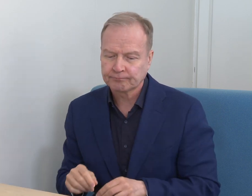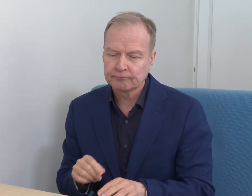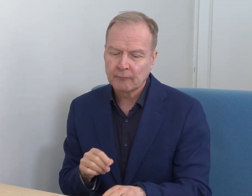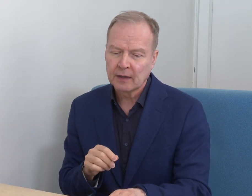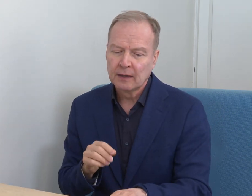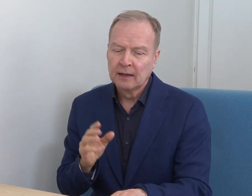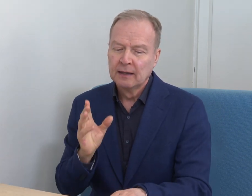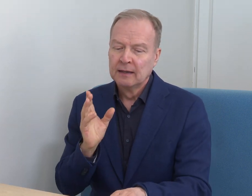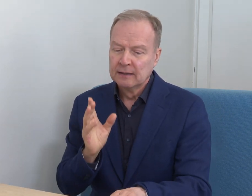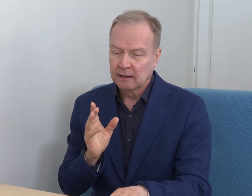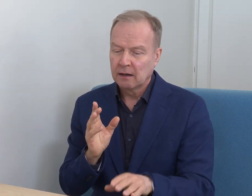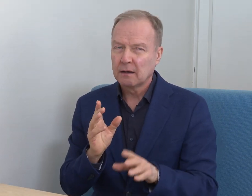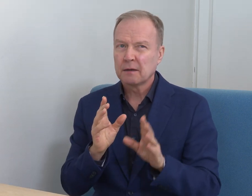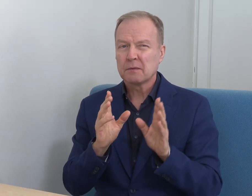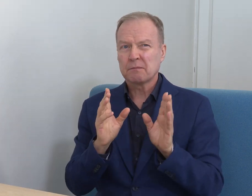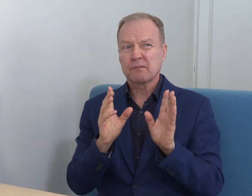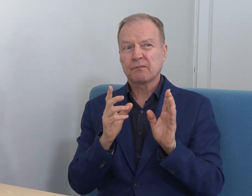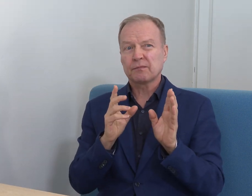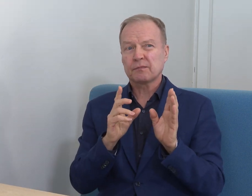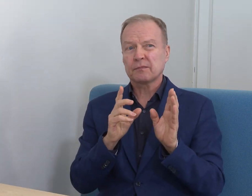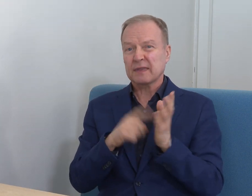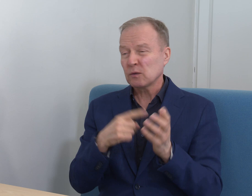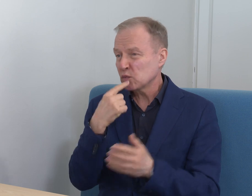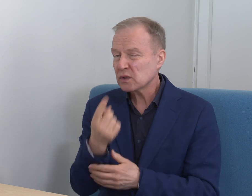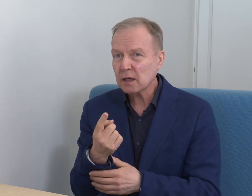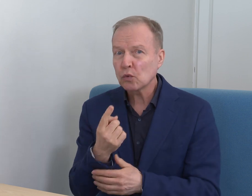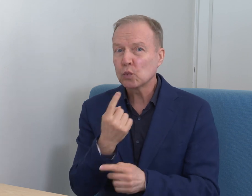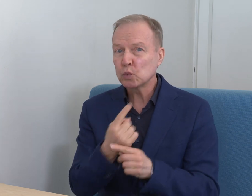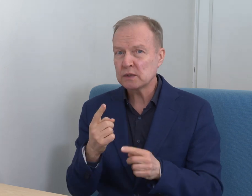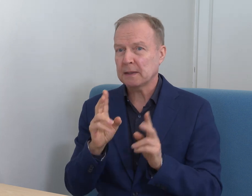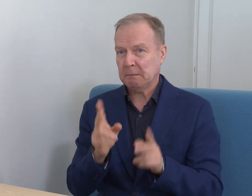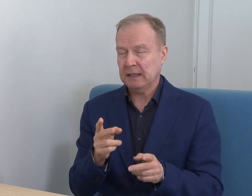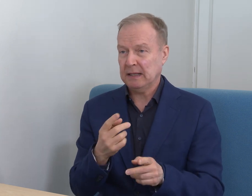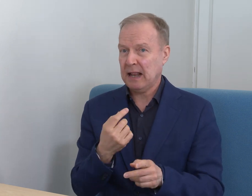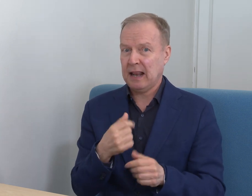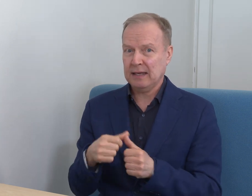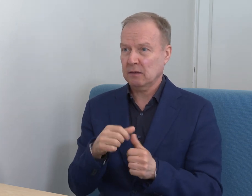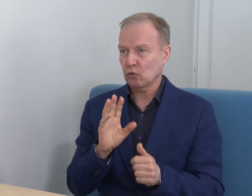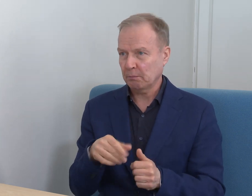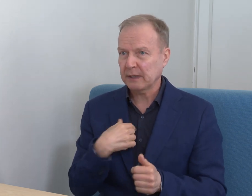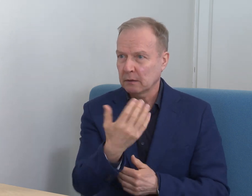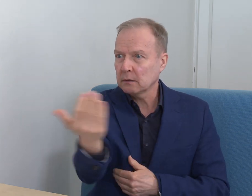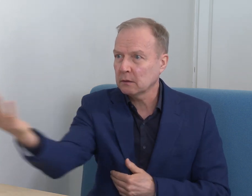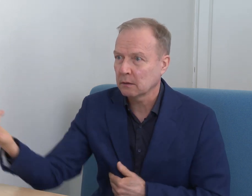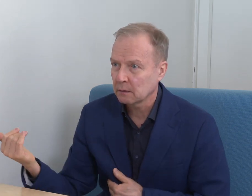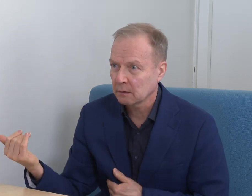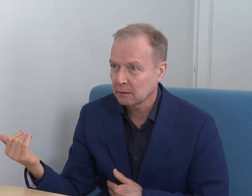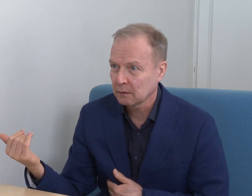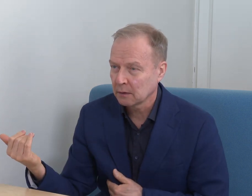Usein on niin, että liitto on se, joka kysyy muita mukaan yhteistyöhön -